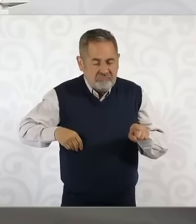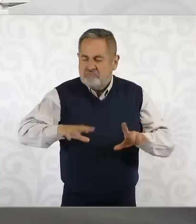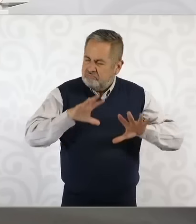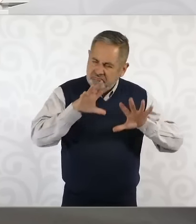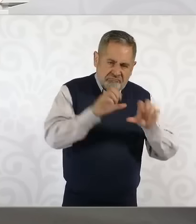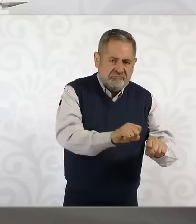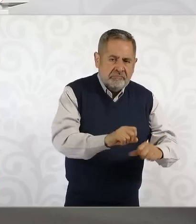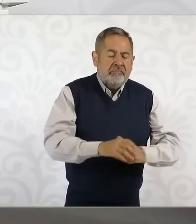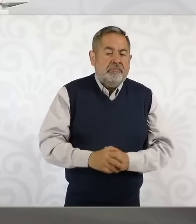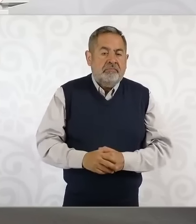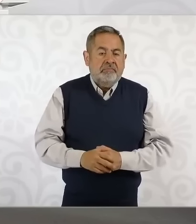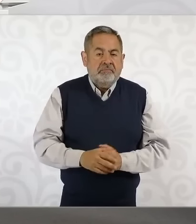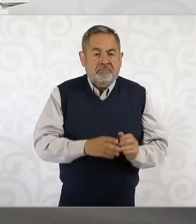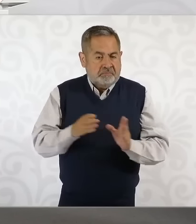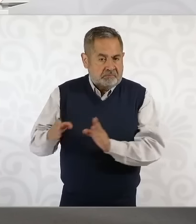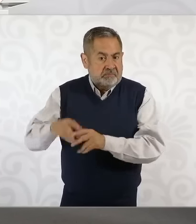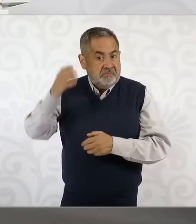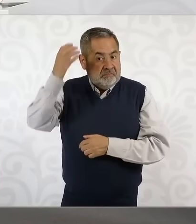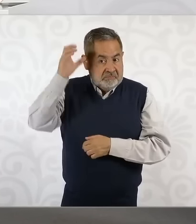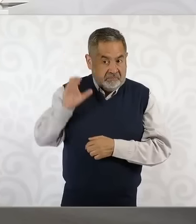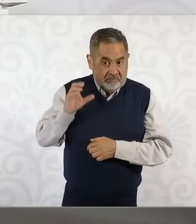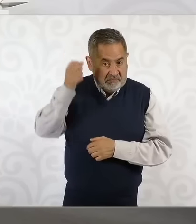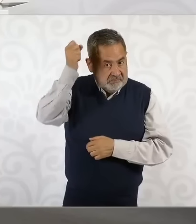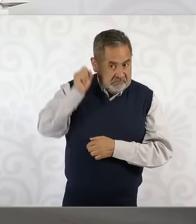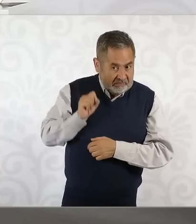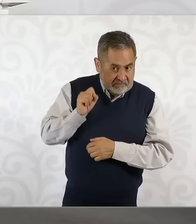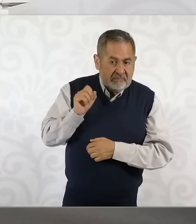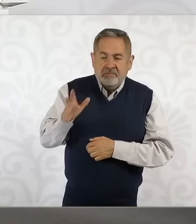En Culiacán, Sinaloa, derivado de acciones coordinadas entre autoridades federales y